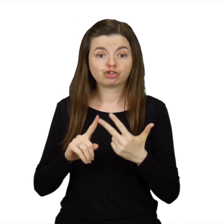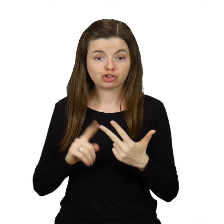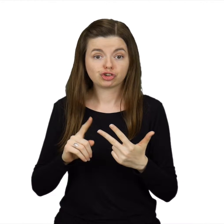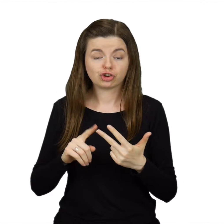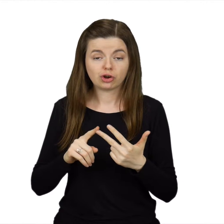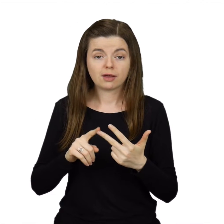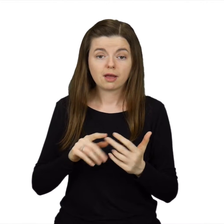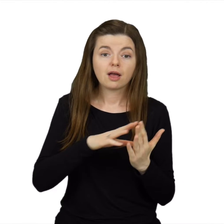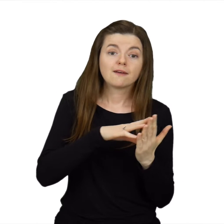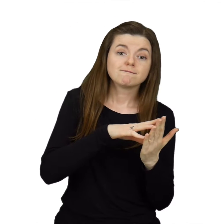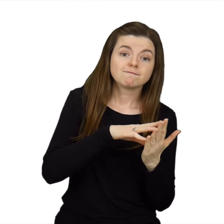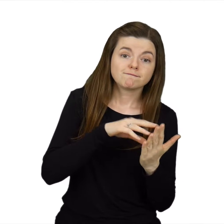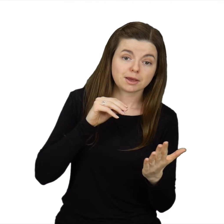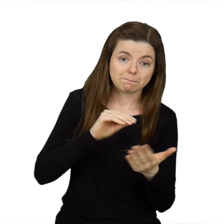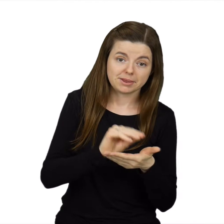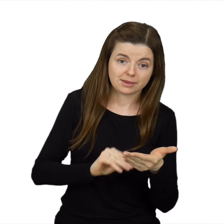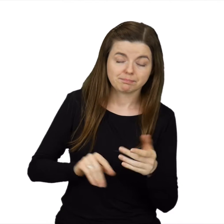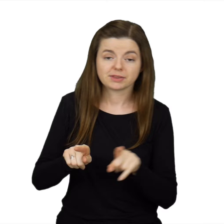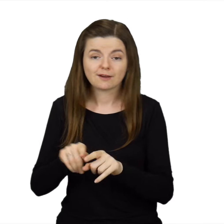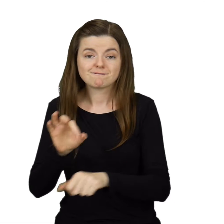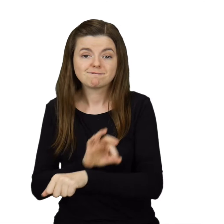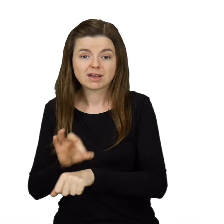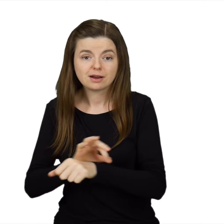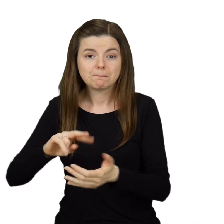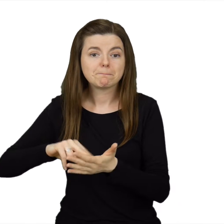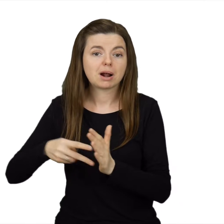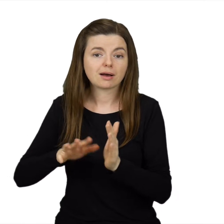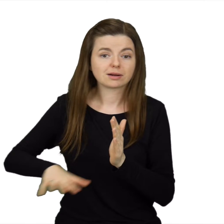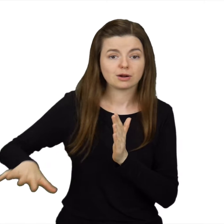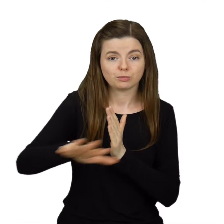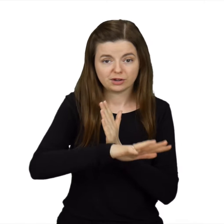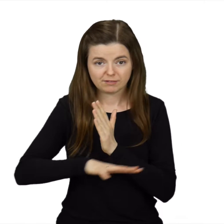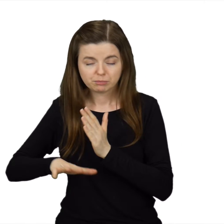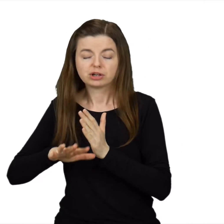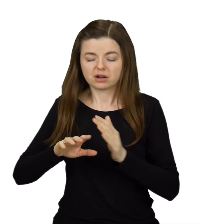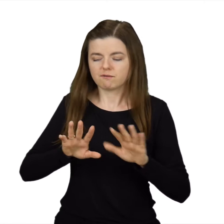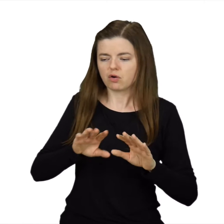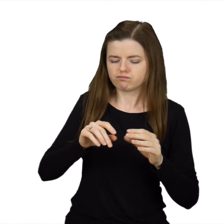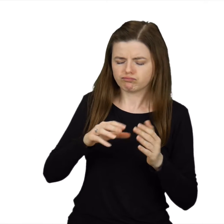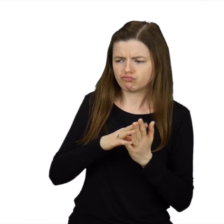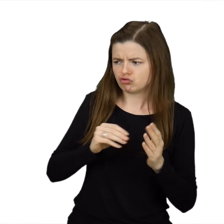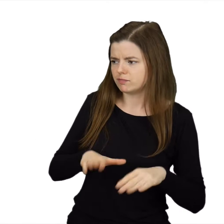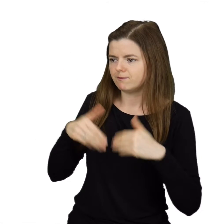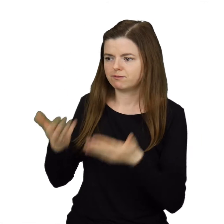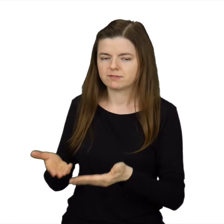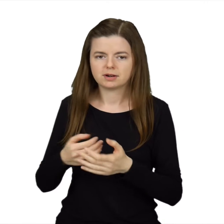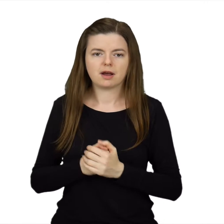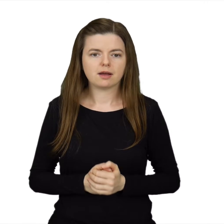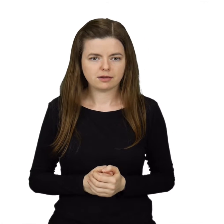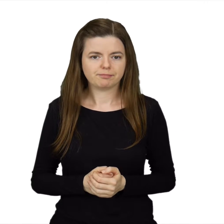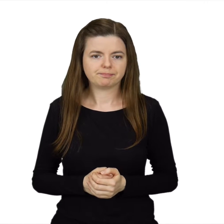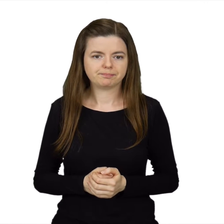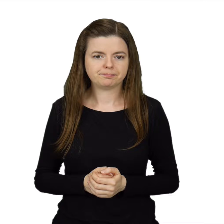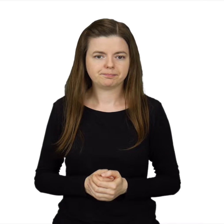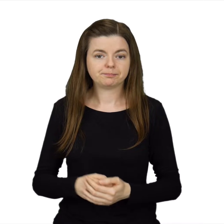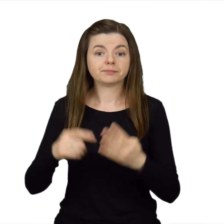wydawanie wypisów i wyrysów z planów zagospodarowania przestrzennego,